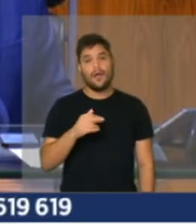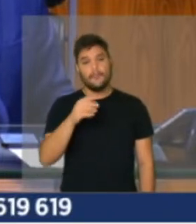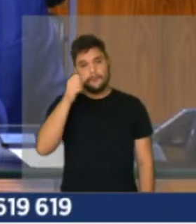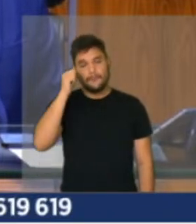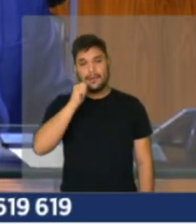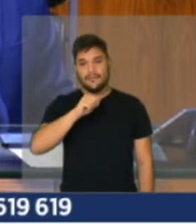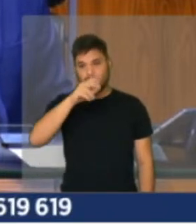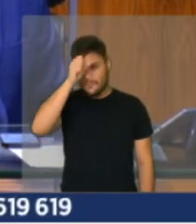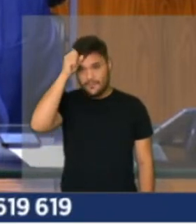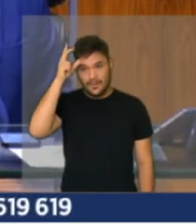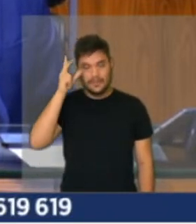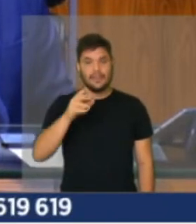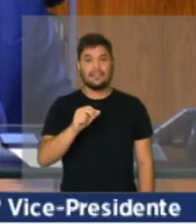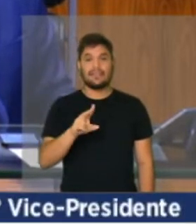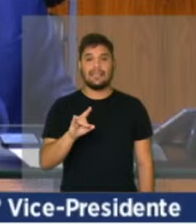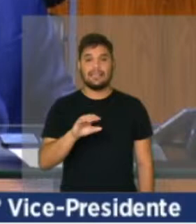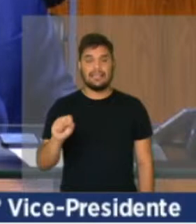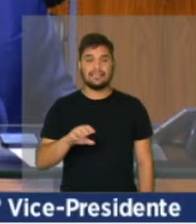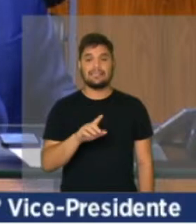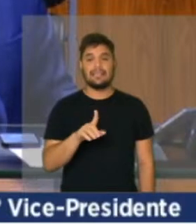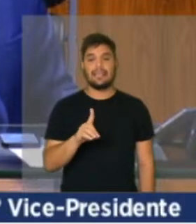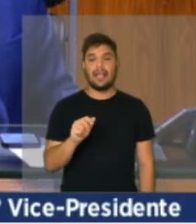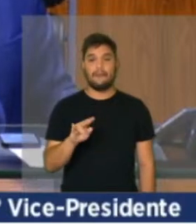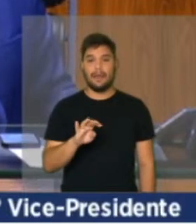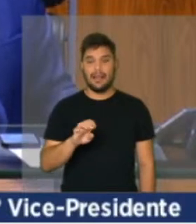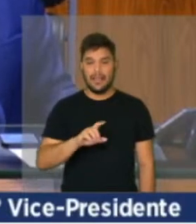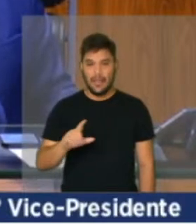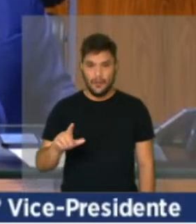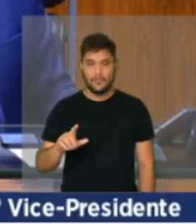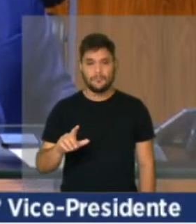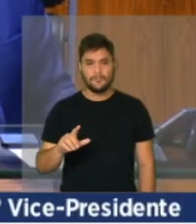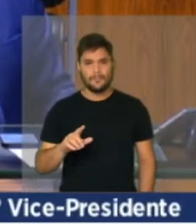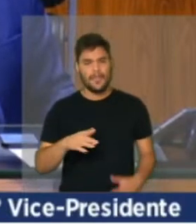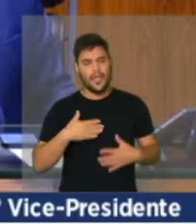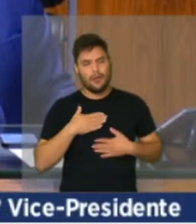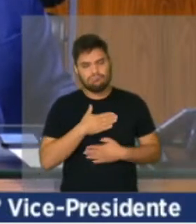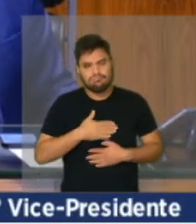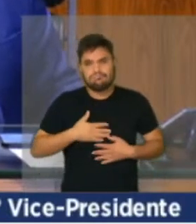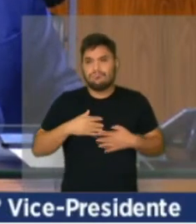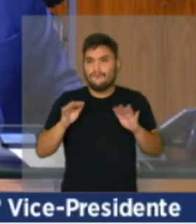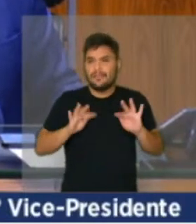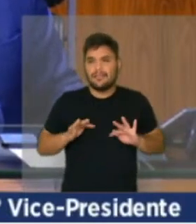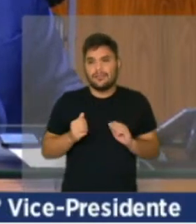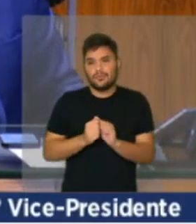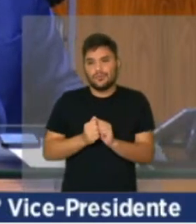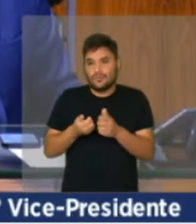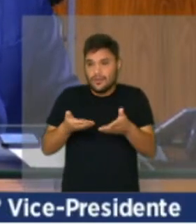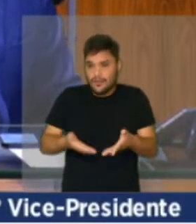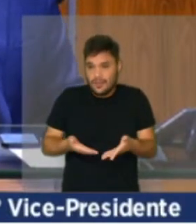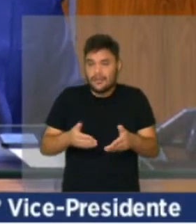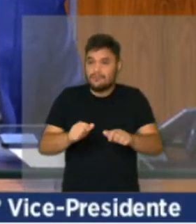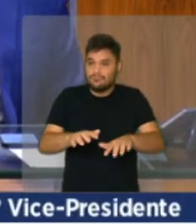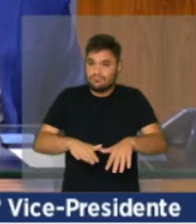FREDERICO JÚNIOR DE NOVO ÁRIO ÃO, PREFEITA DENISE E PREFEITO MARIELLE. É UMA ALEGRIA E UMA HONRA